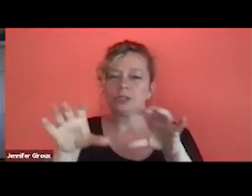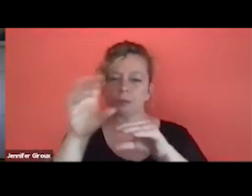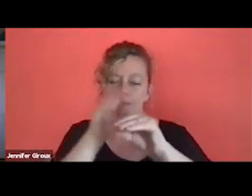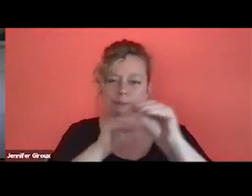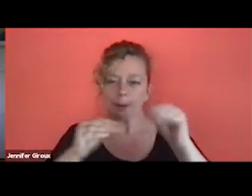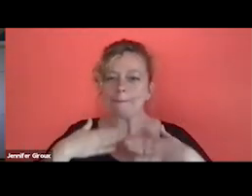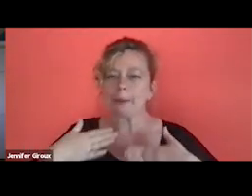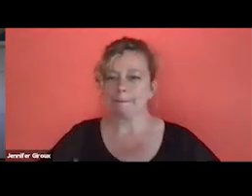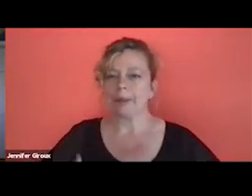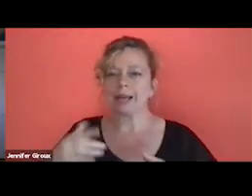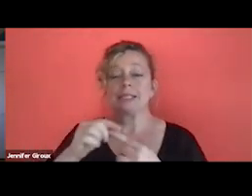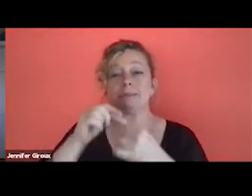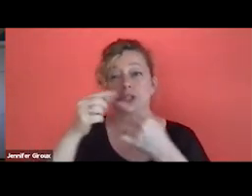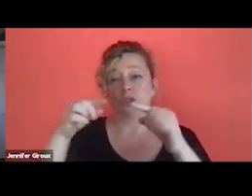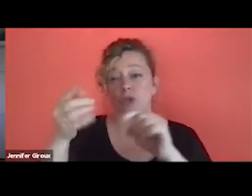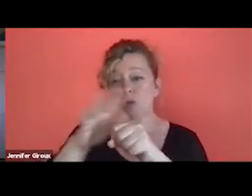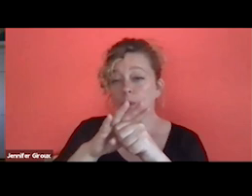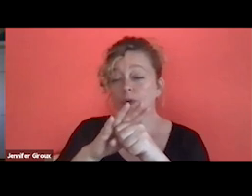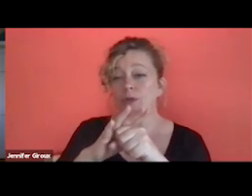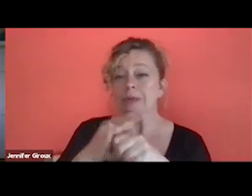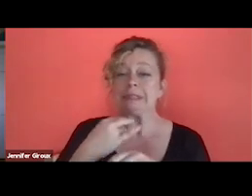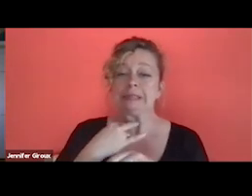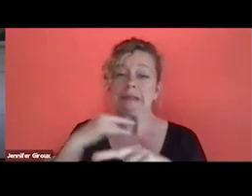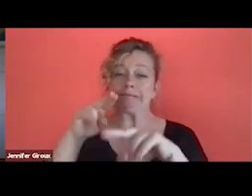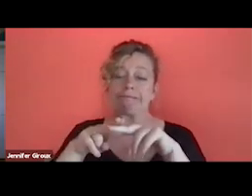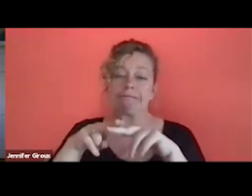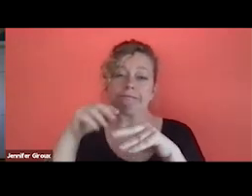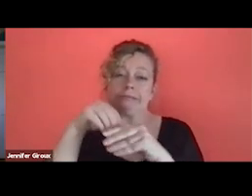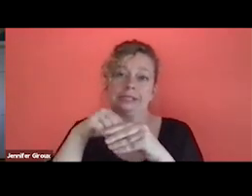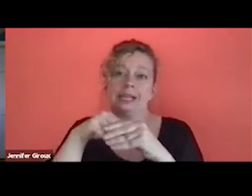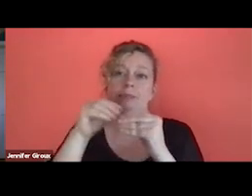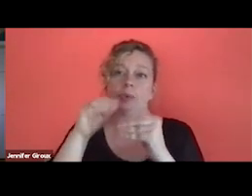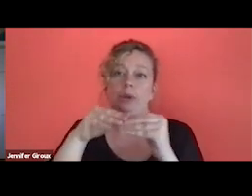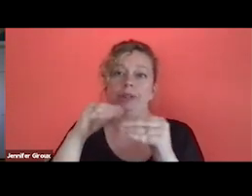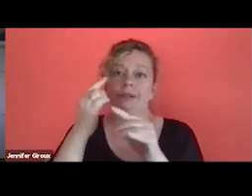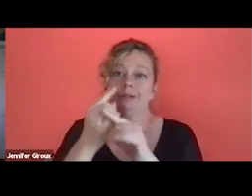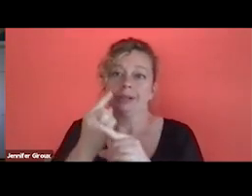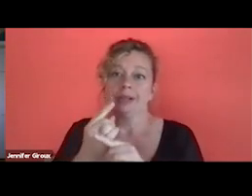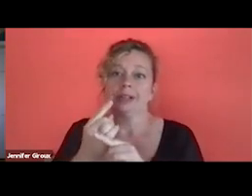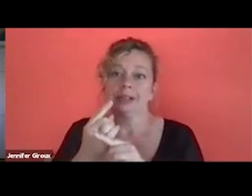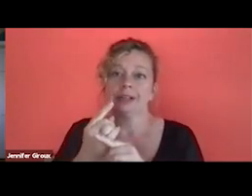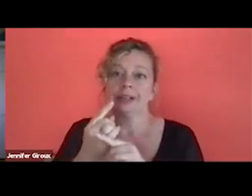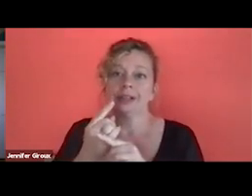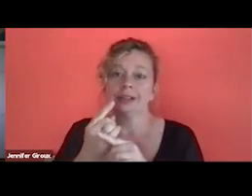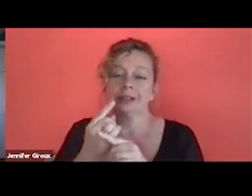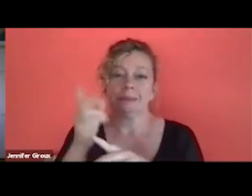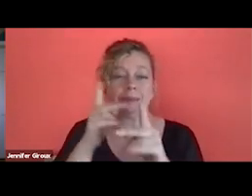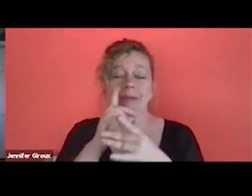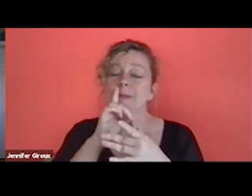Y especialmente durante COVID, donde hemos estado sentados y adentro mucho más de lo habitual, creo que esto ha sido algo en lo que la gente realmente ha llegado a ser creativa